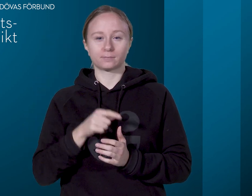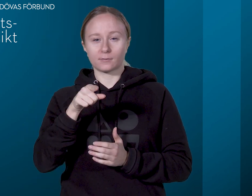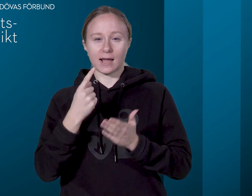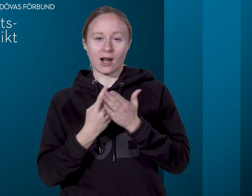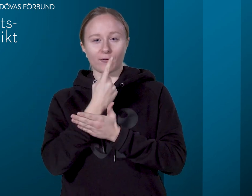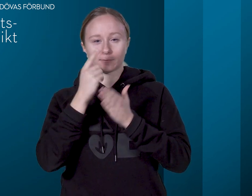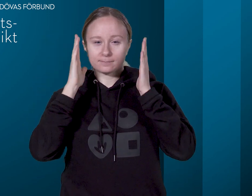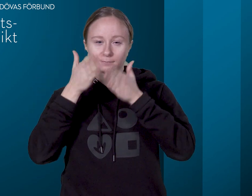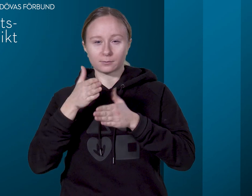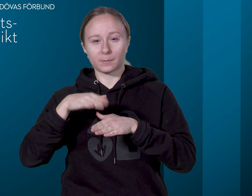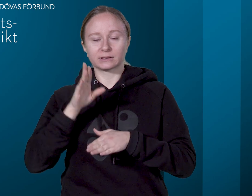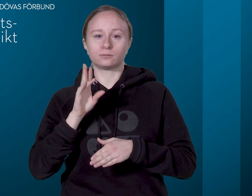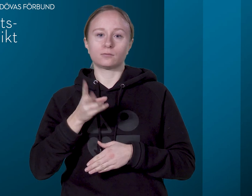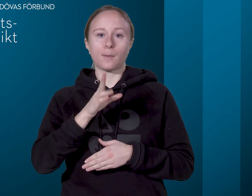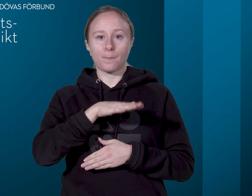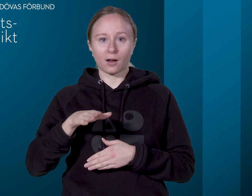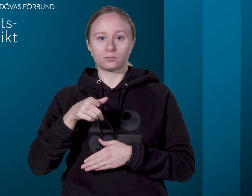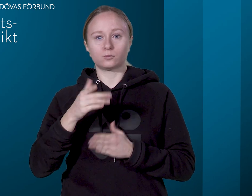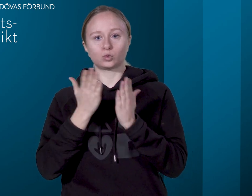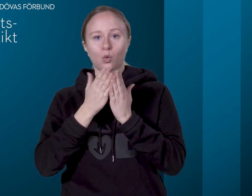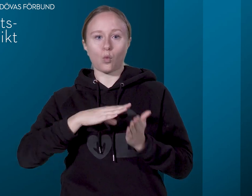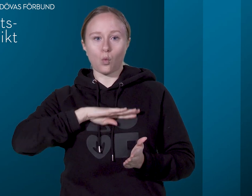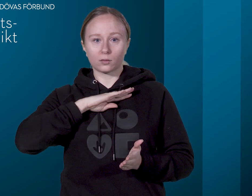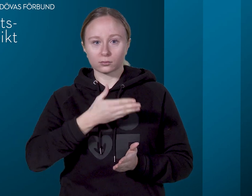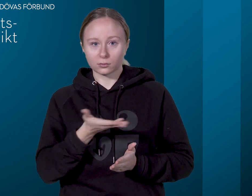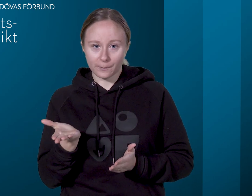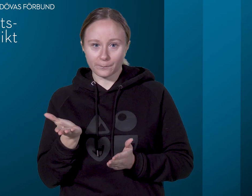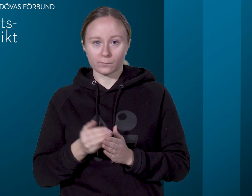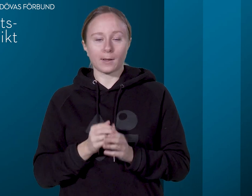Evenemanget lämpar sig särskilt för barn under skolåldern, -